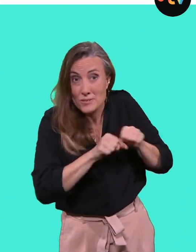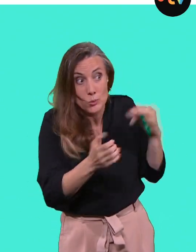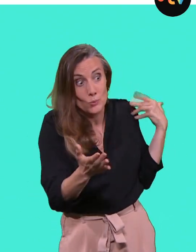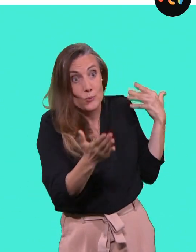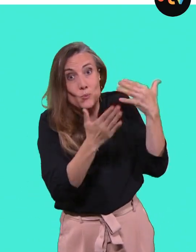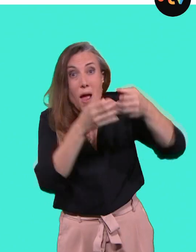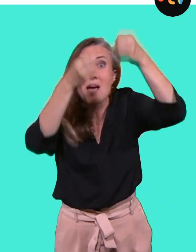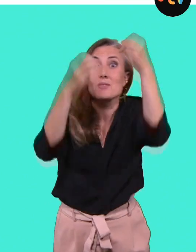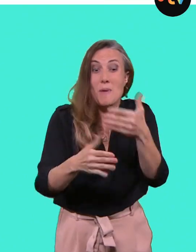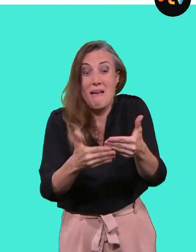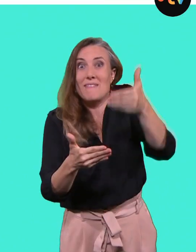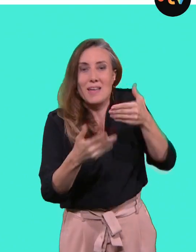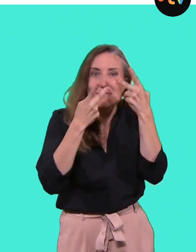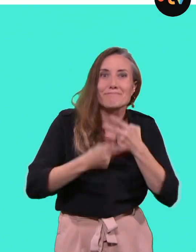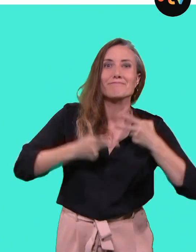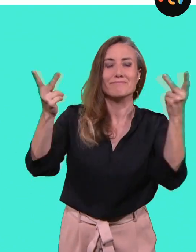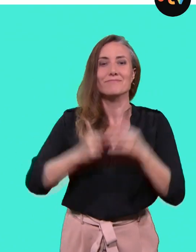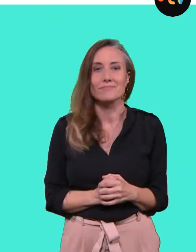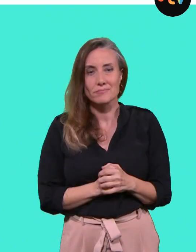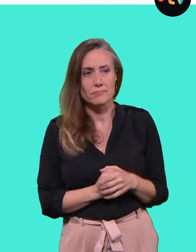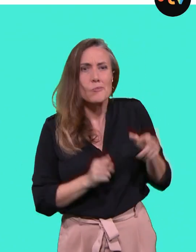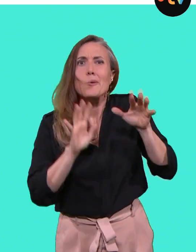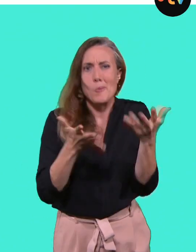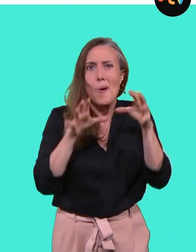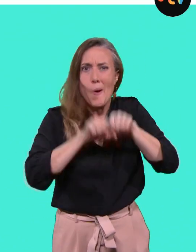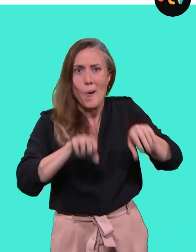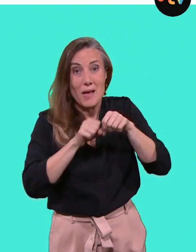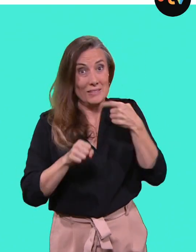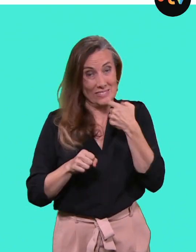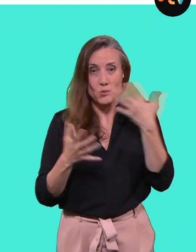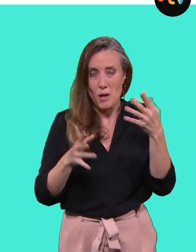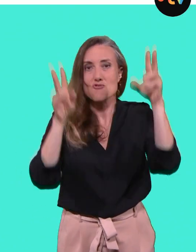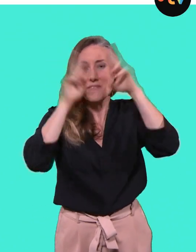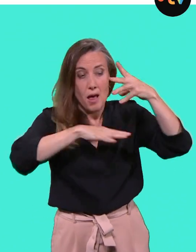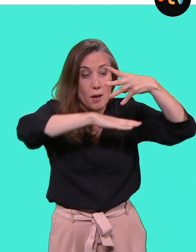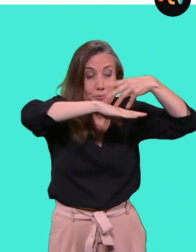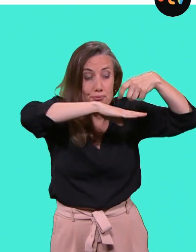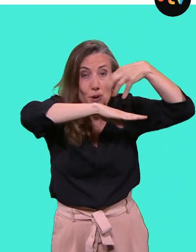Le secret de sa fabrication a été gardé jusqu'à la veille de l'événement.